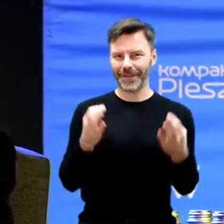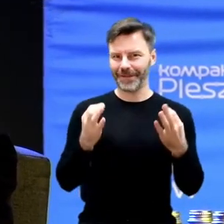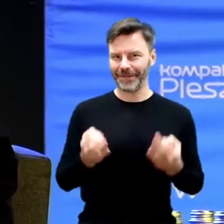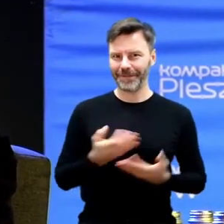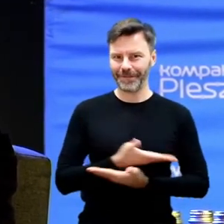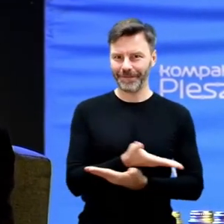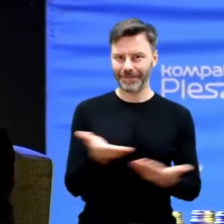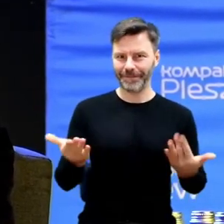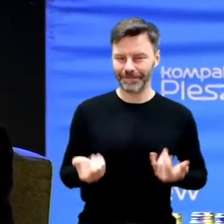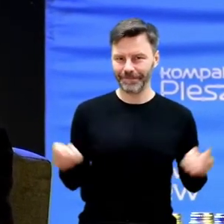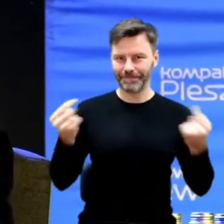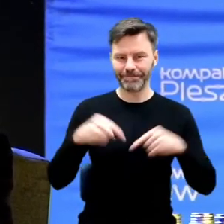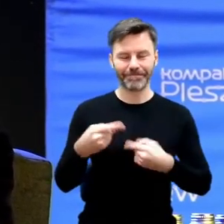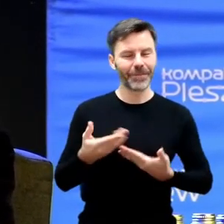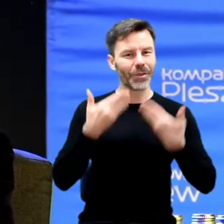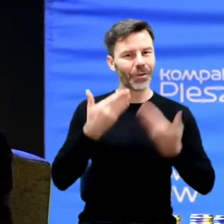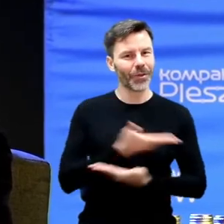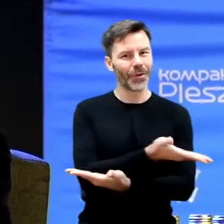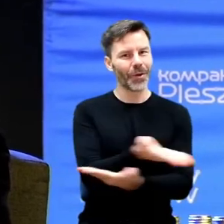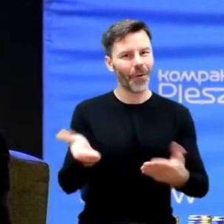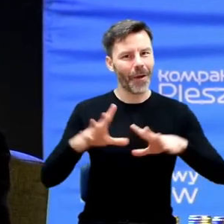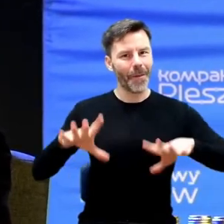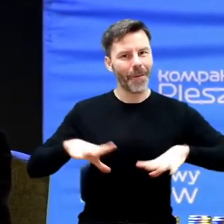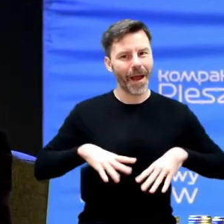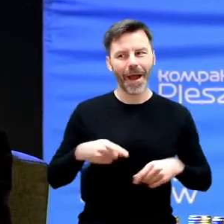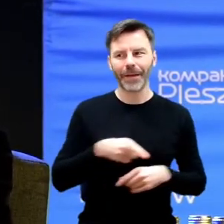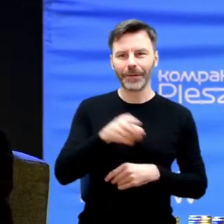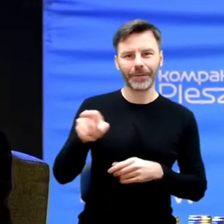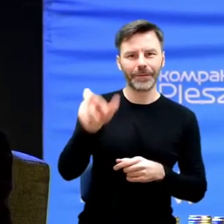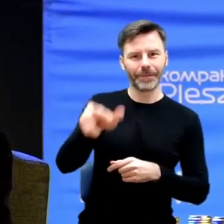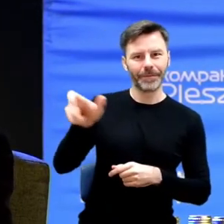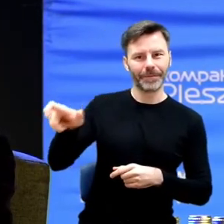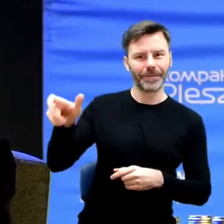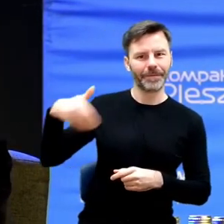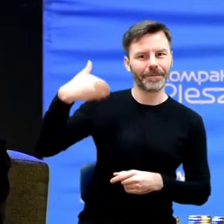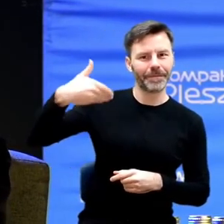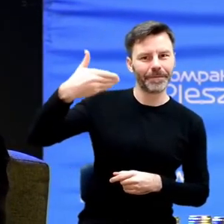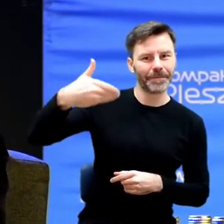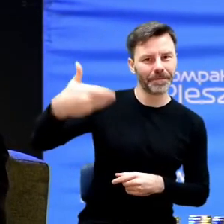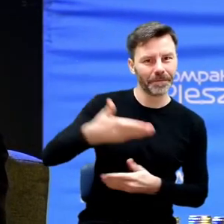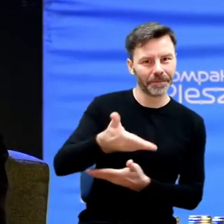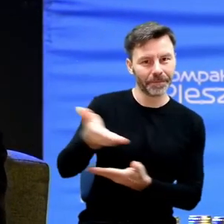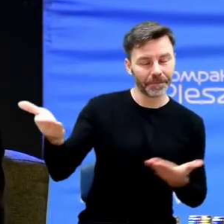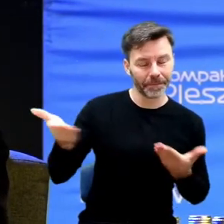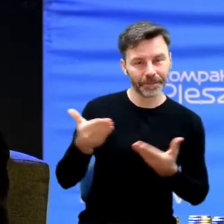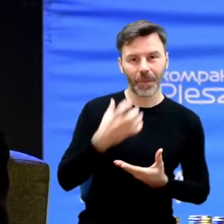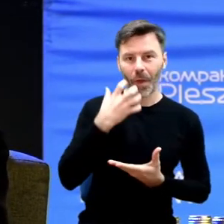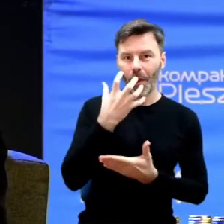Dziękujemy Państwu też prelegentom za skorzystanie z tego zaproszenia i przybycie do Pleszewa.